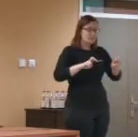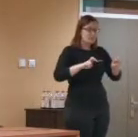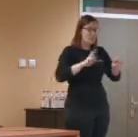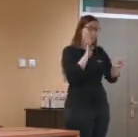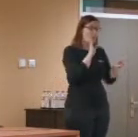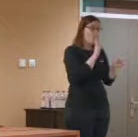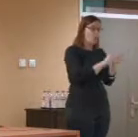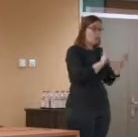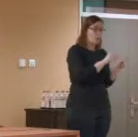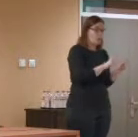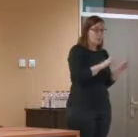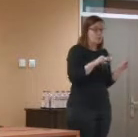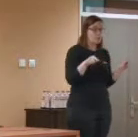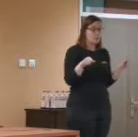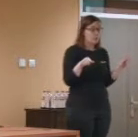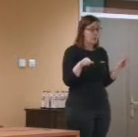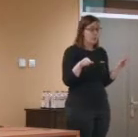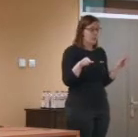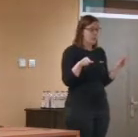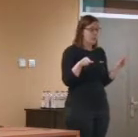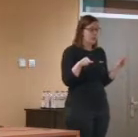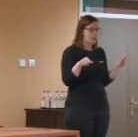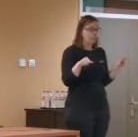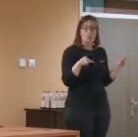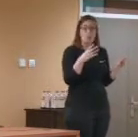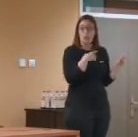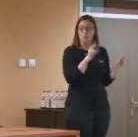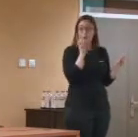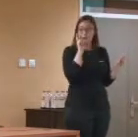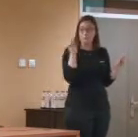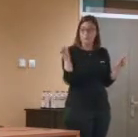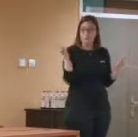y circulación. A mayor